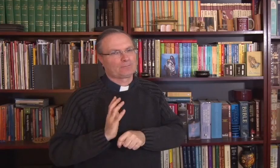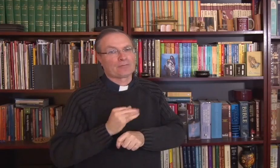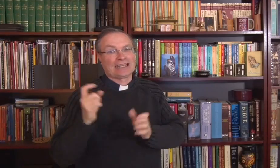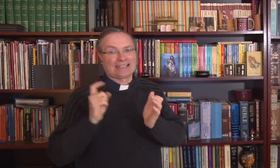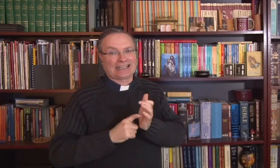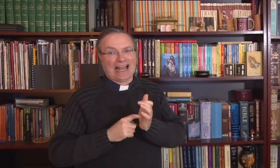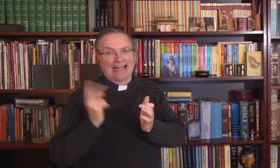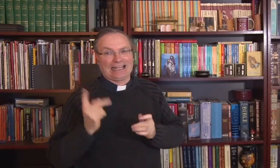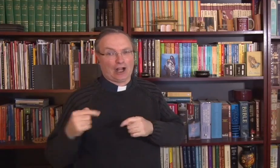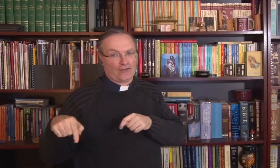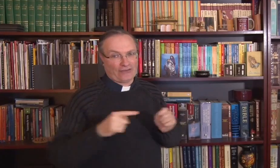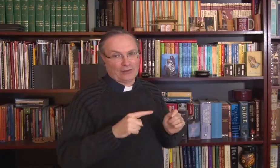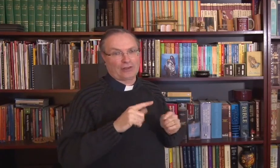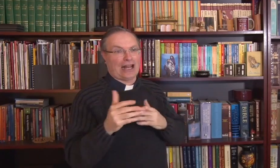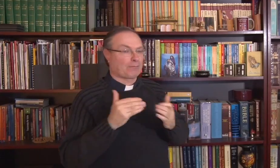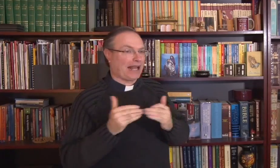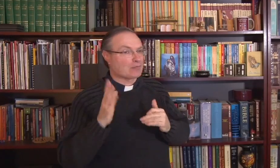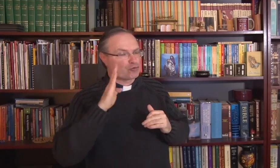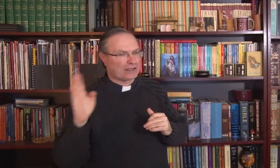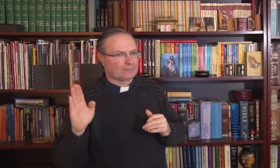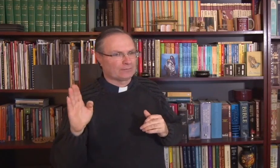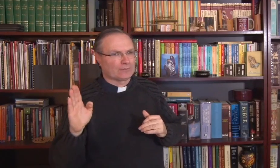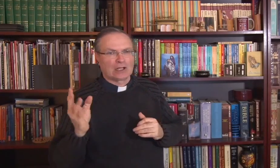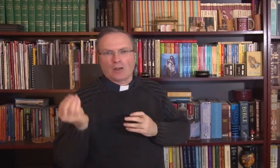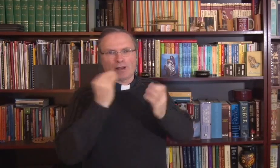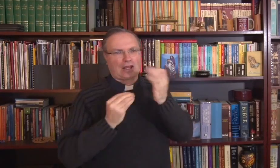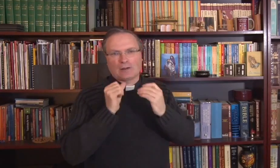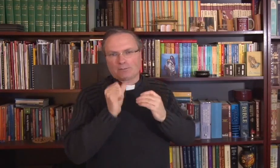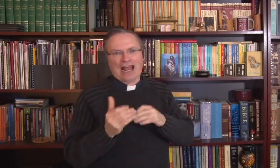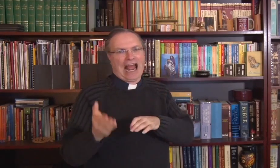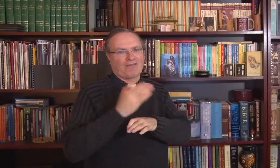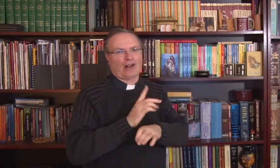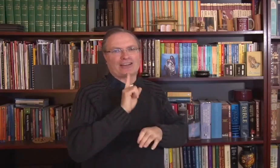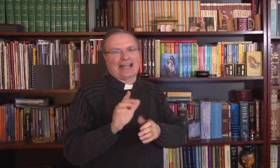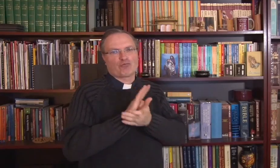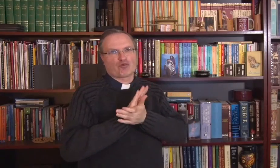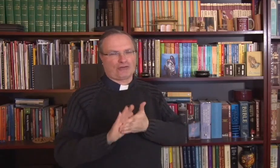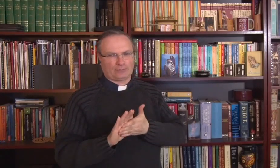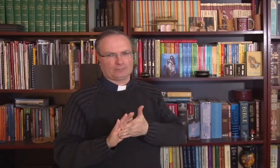Et quand ils reviennent de la place publique, ils ne mangent pas avant de s’être purifiés.